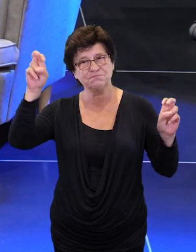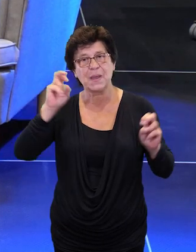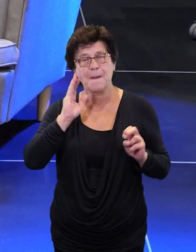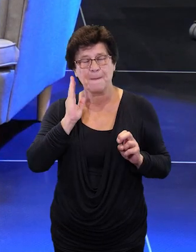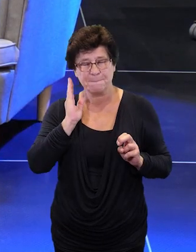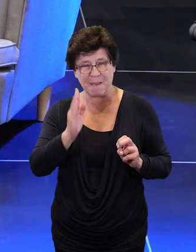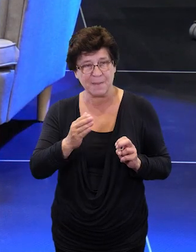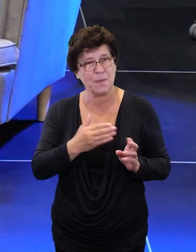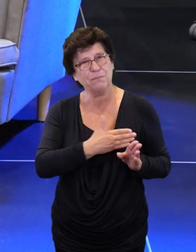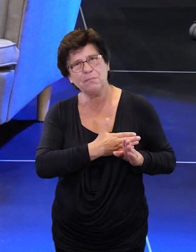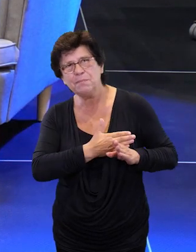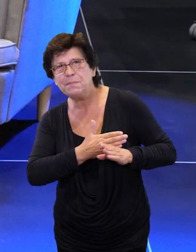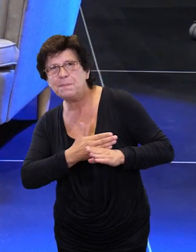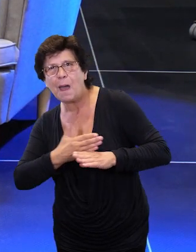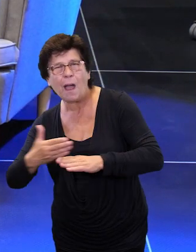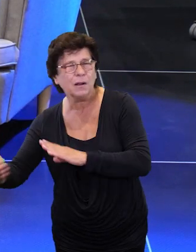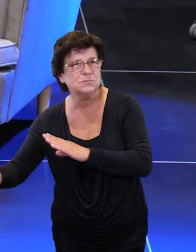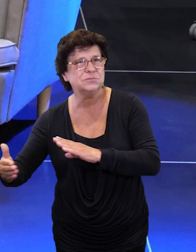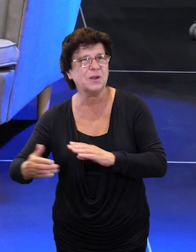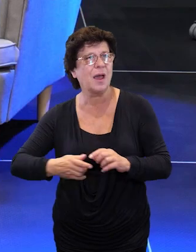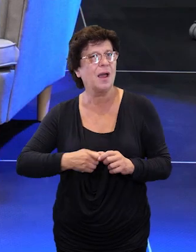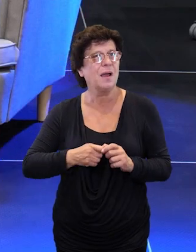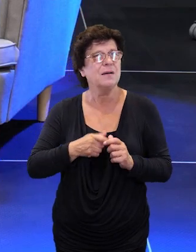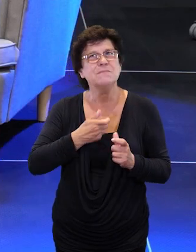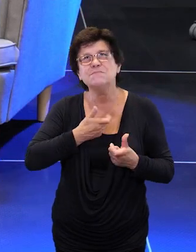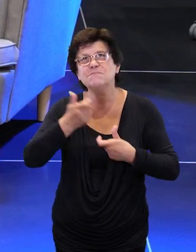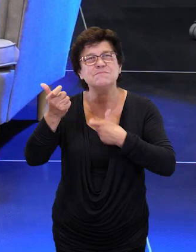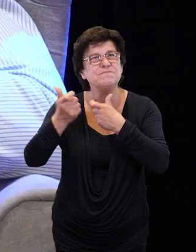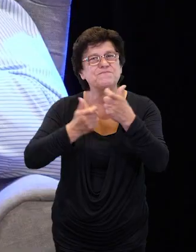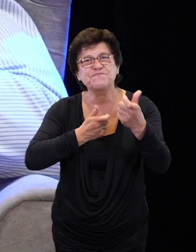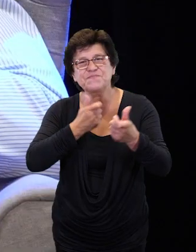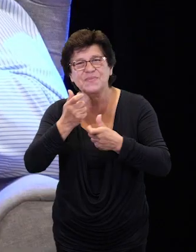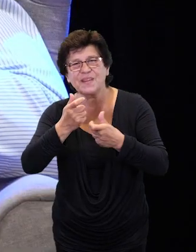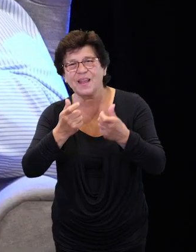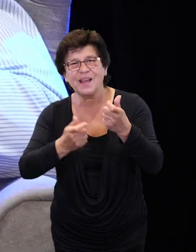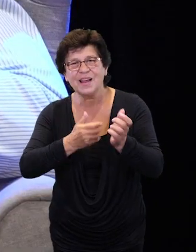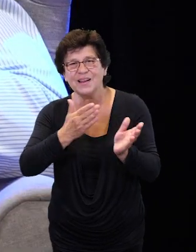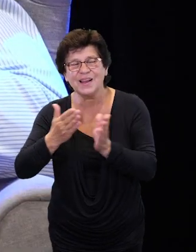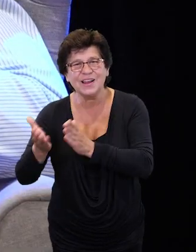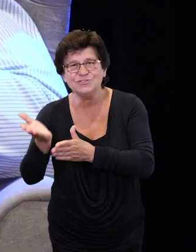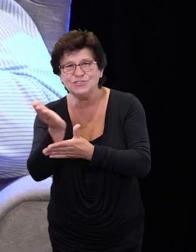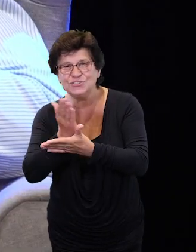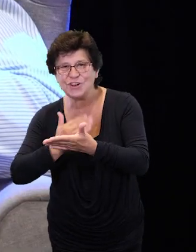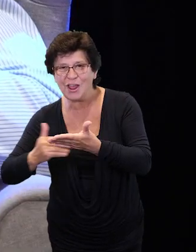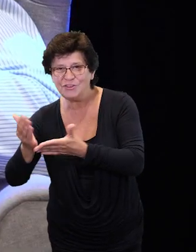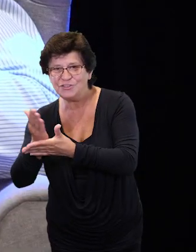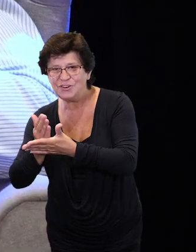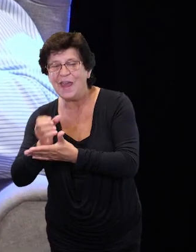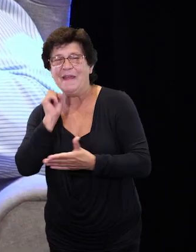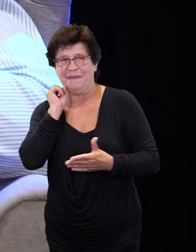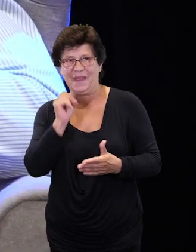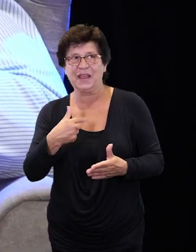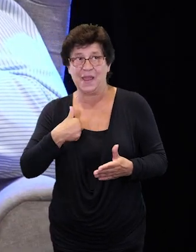które będą trafiały do czytelników? Mam w swojej głowie ułożone jego następne przygody,